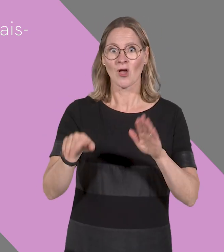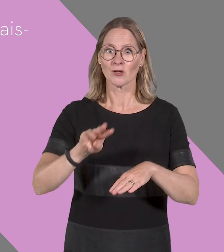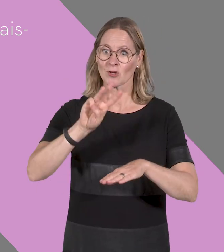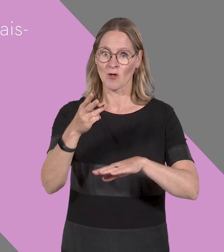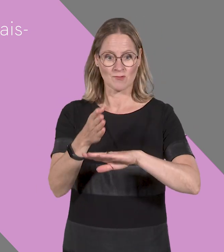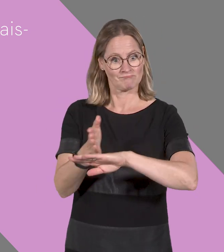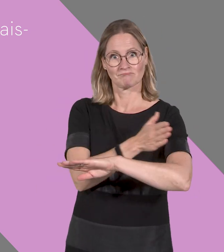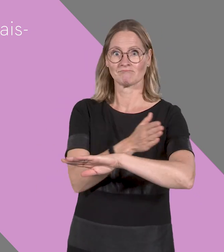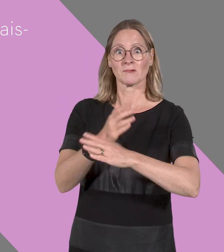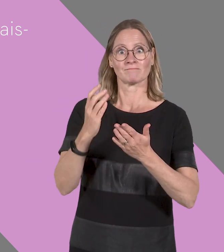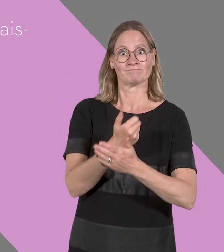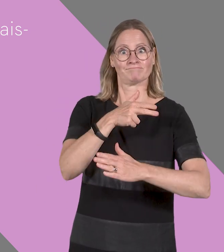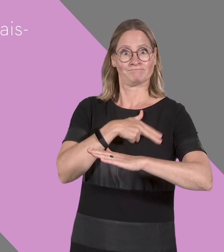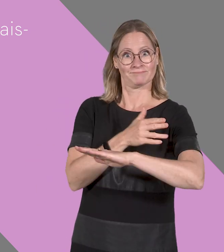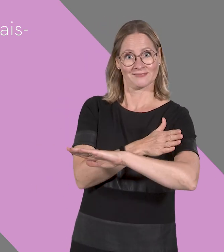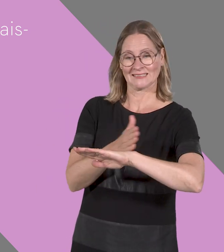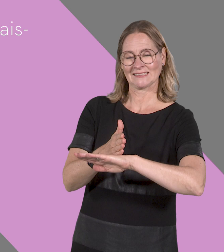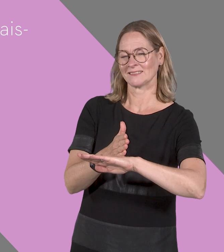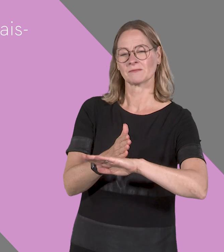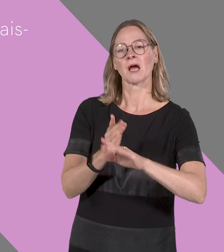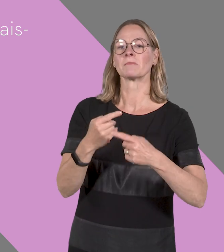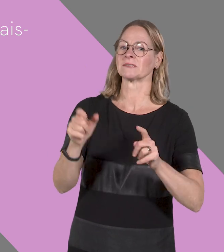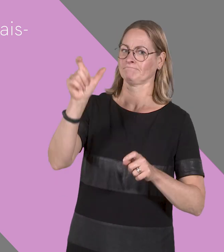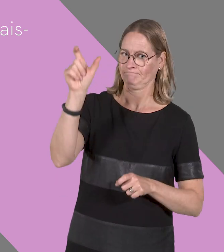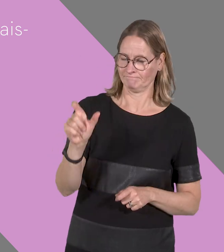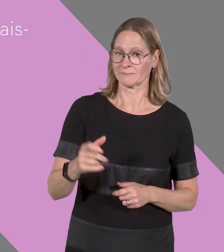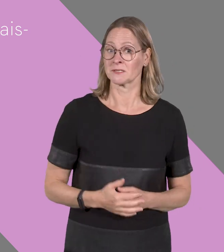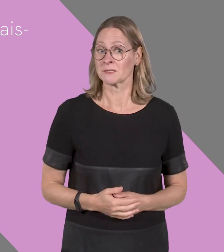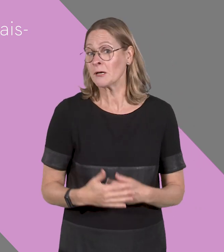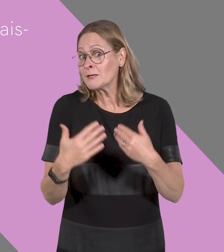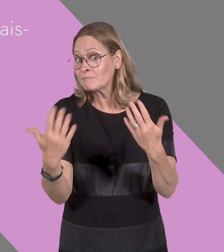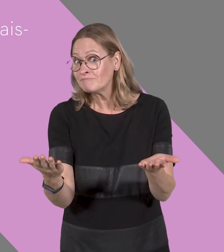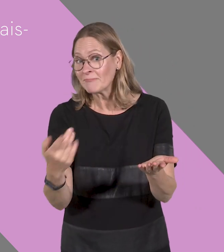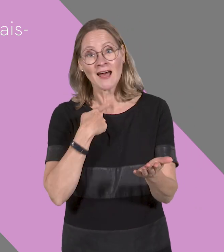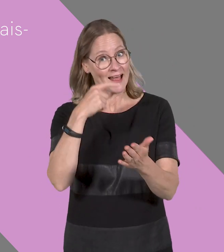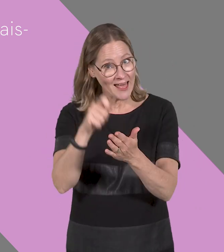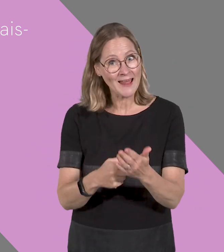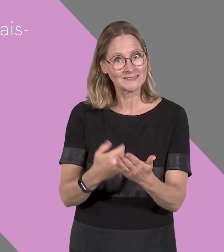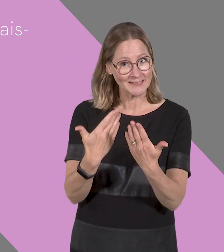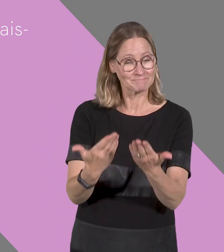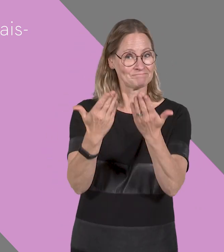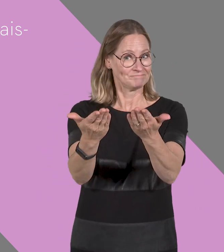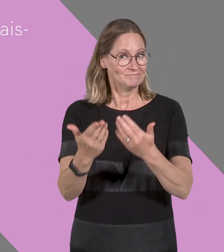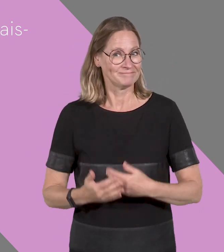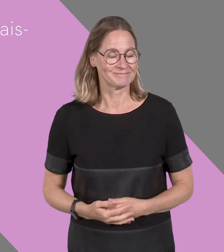joka on voittanut palkinnon aikaisemmin viimeisen kolmen vuoden aikana. Ei muuta kuin äänestämään!